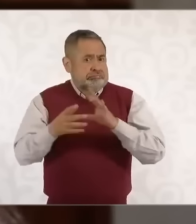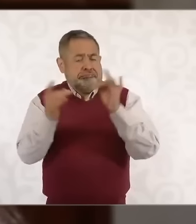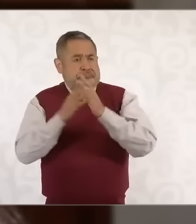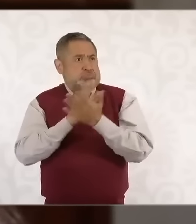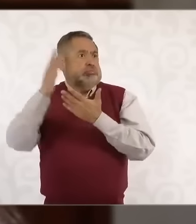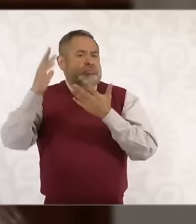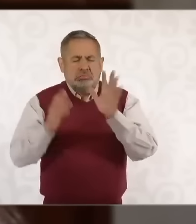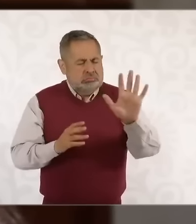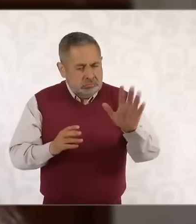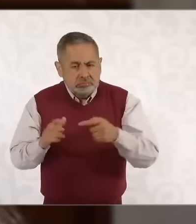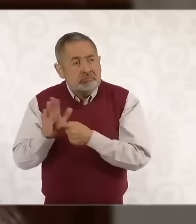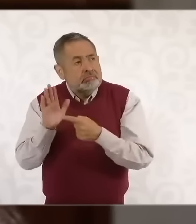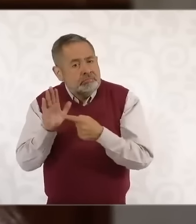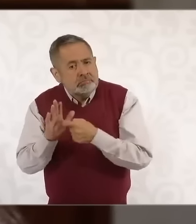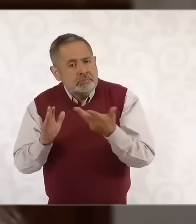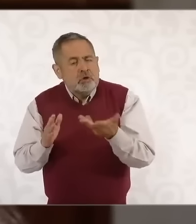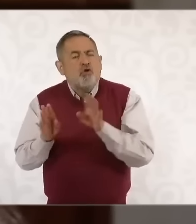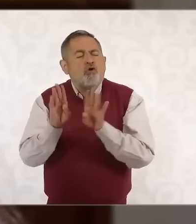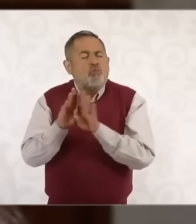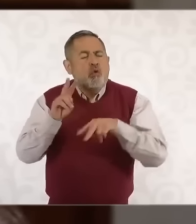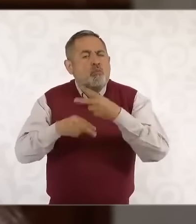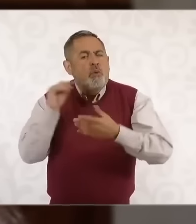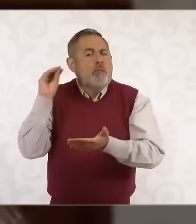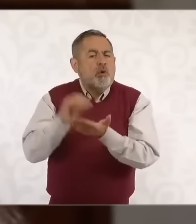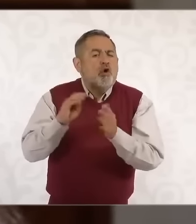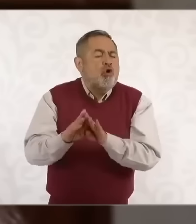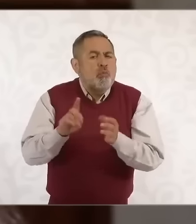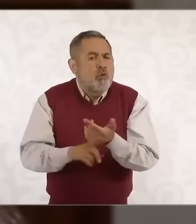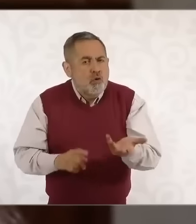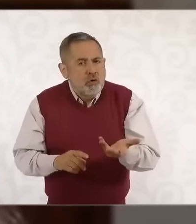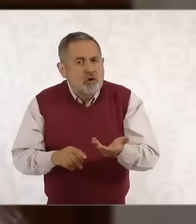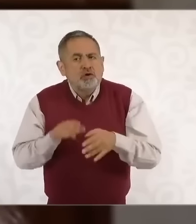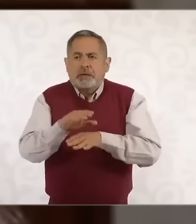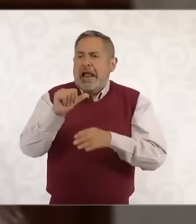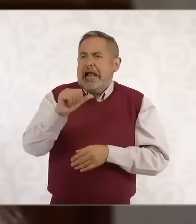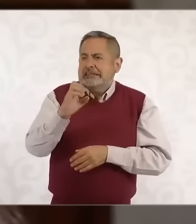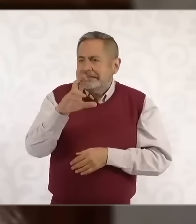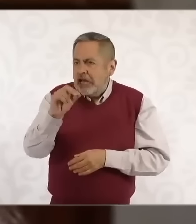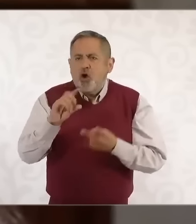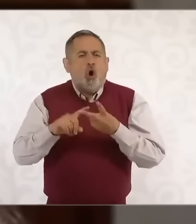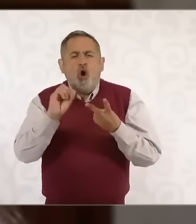porque pues hay algunas diferencias ahí, pero México también, ¿cómo puede utilizar a su favor?